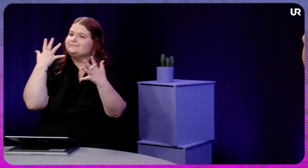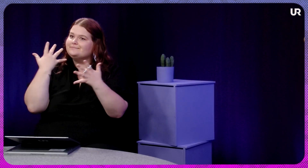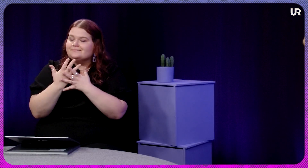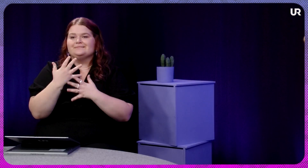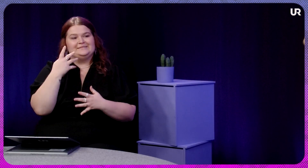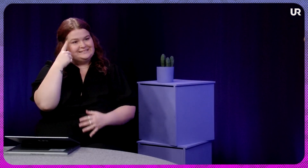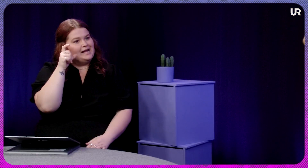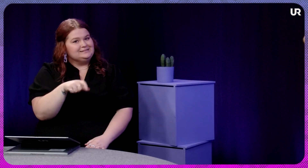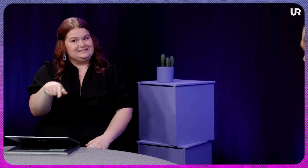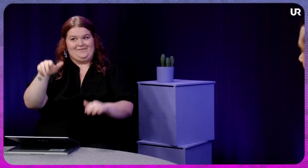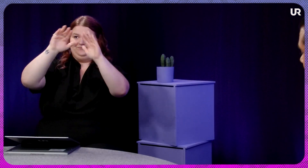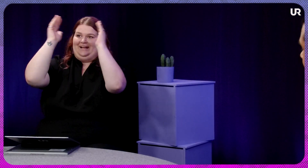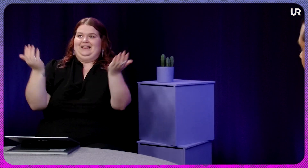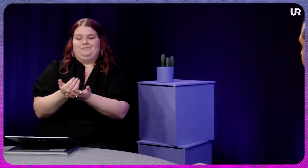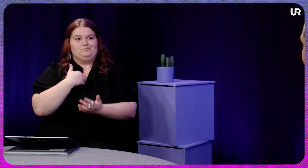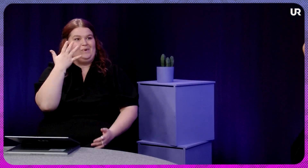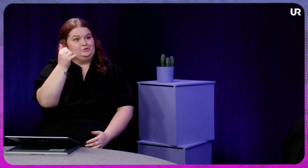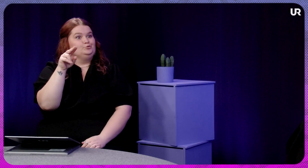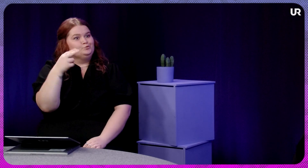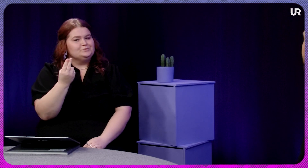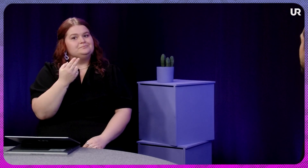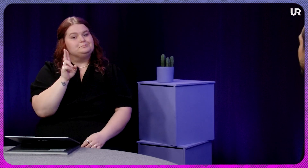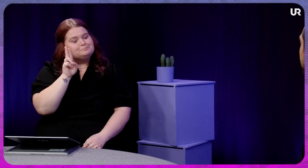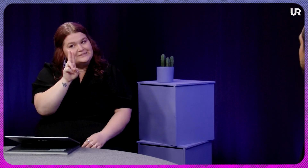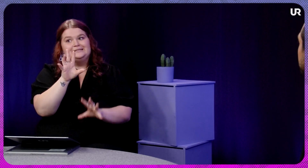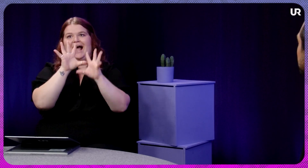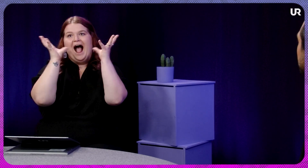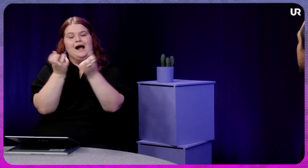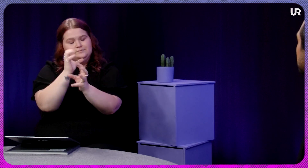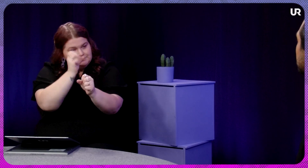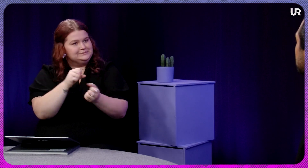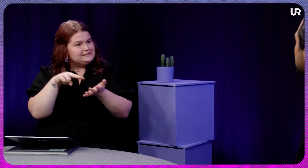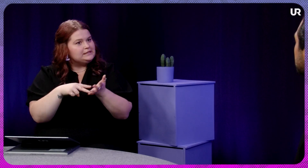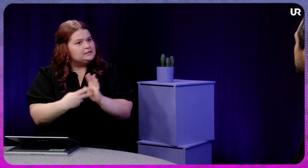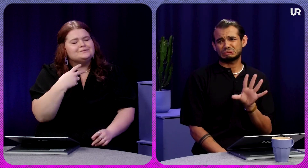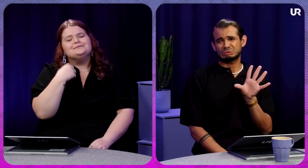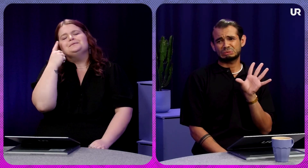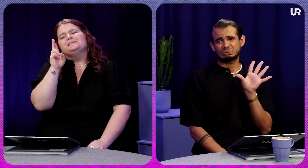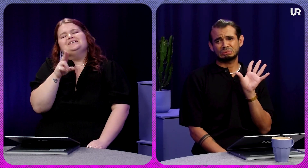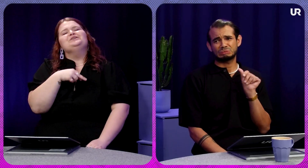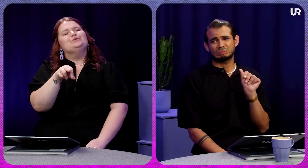Josephine: Ja! Men fattar du att vi lever i en värld där alla är besatta av teknologi?